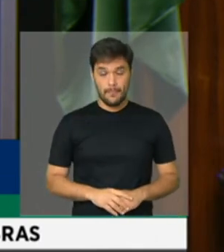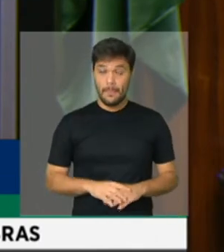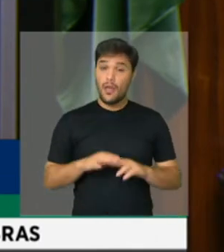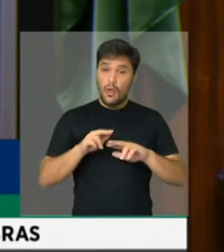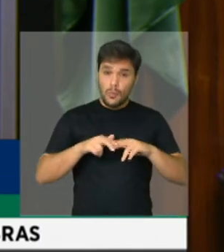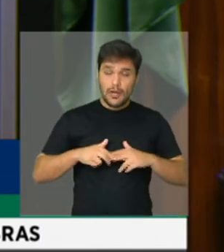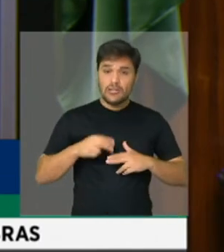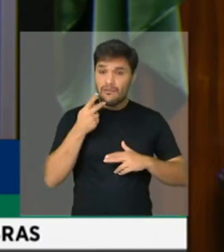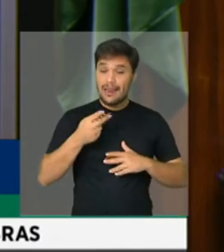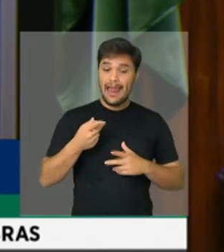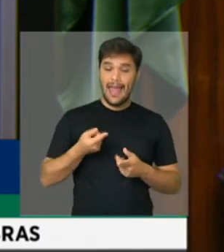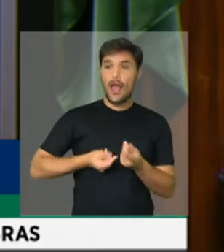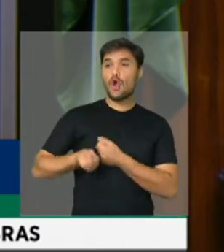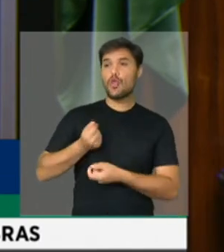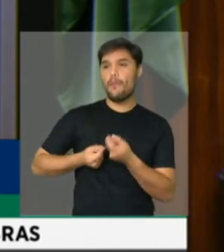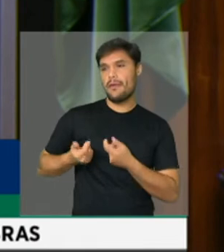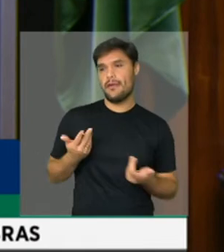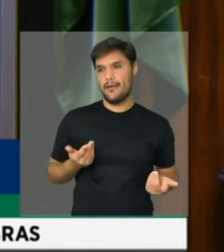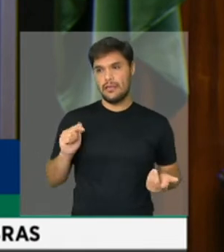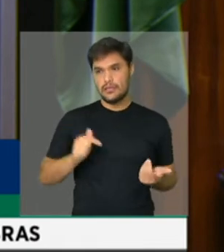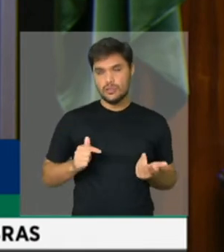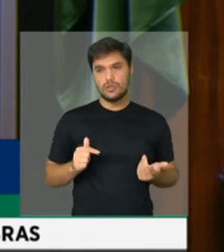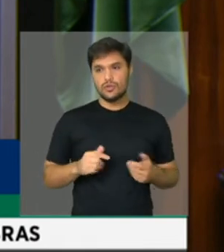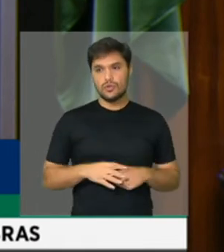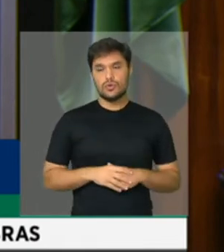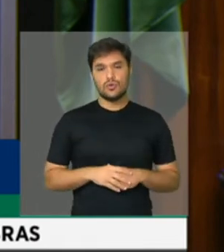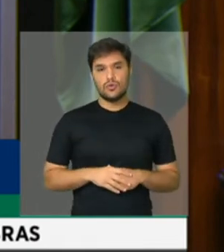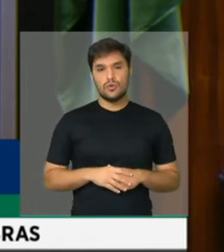REAIS. NO PRIMEIRO ANO DE FUNCIONAMENTO DEU O LUCRO DE 350 BILHÕES E FOI VENDIDO POR